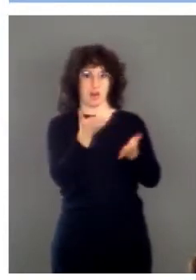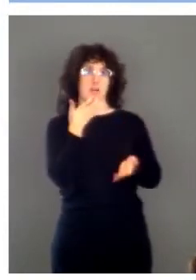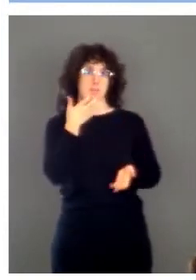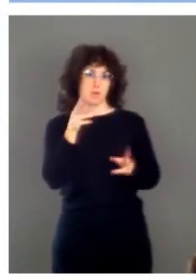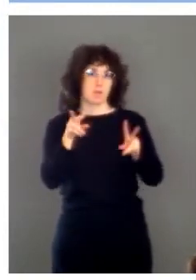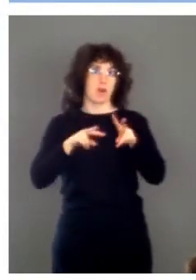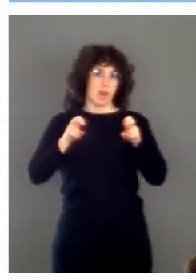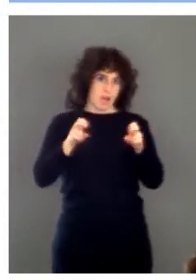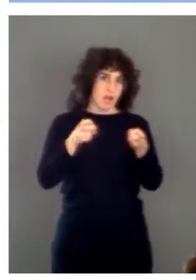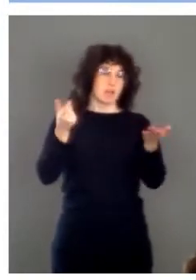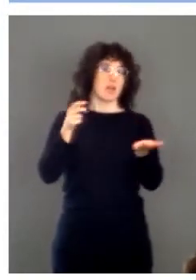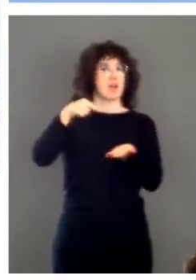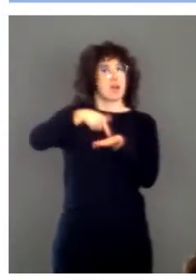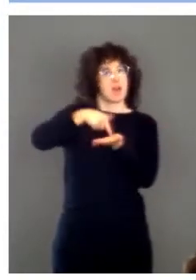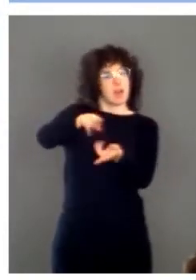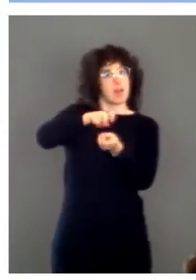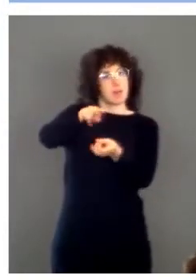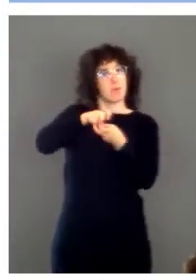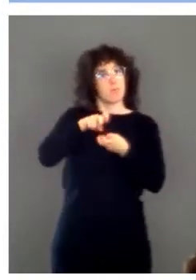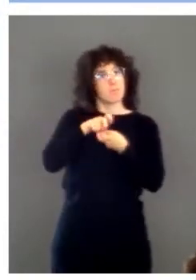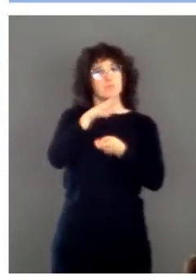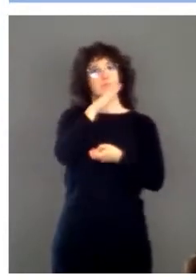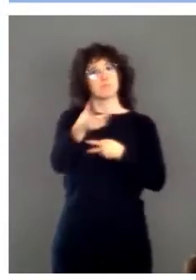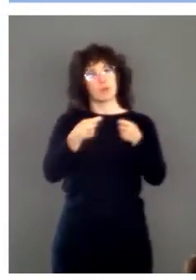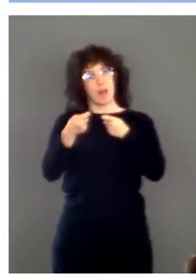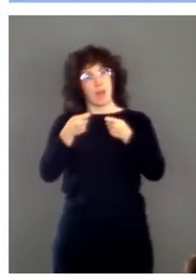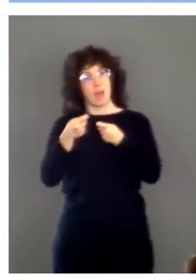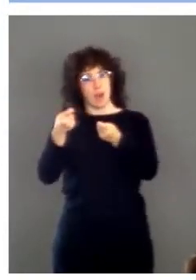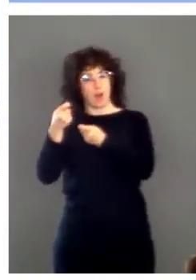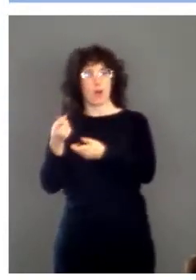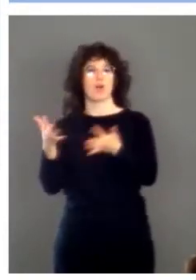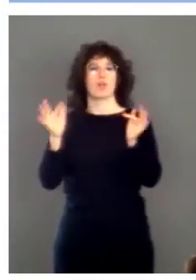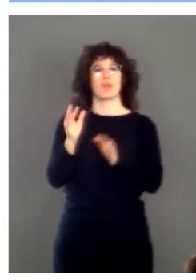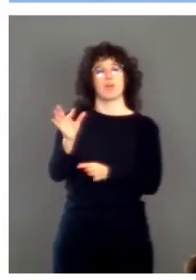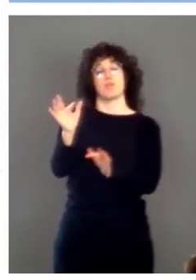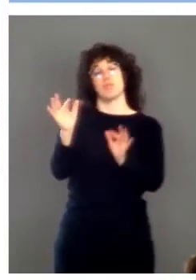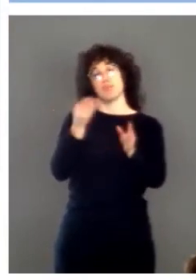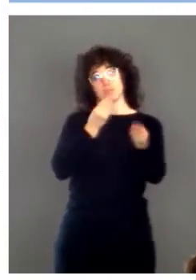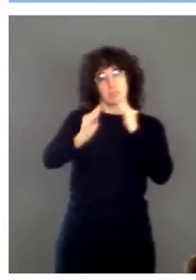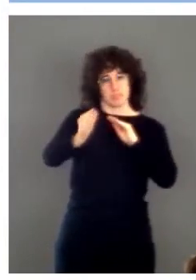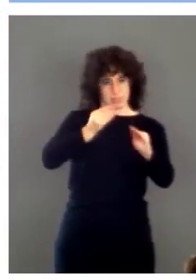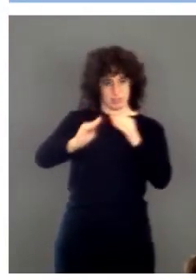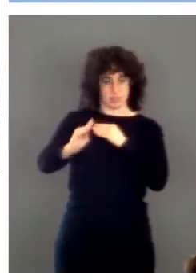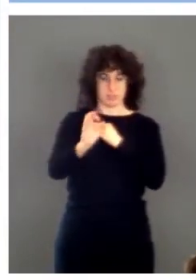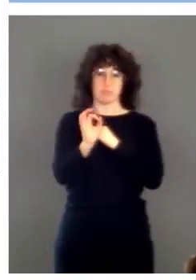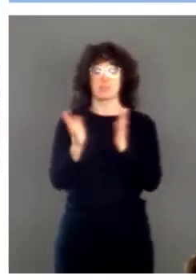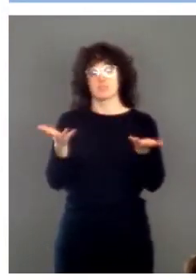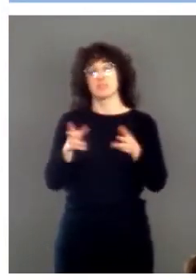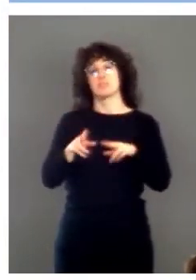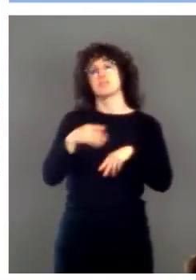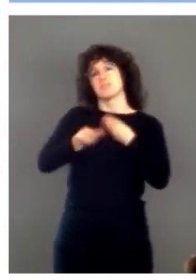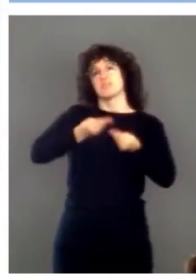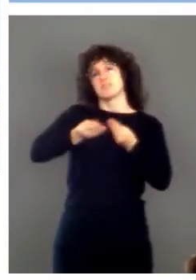Coges algo que ya está en marcha lo tienes que hacer Cómo ha sido ese No pues en principio bastante duro